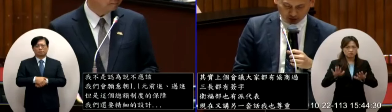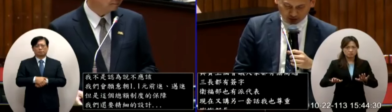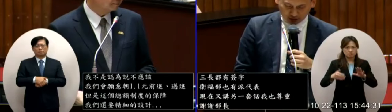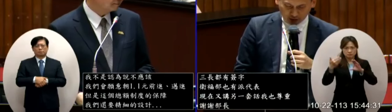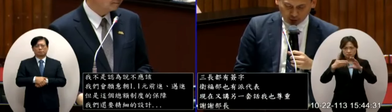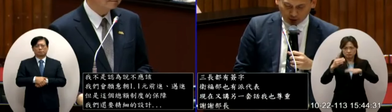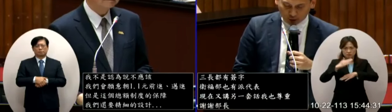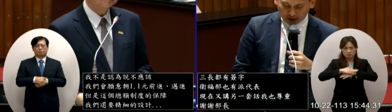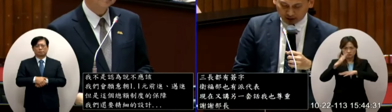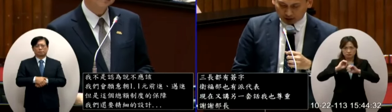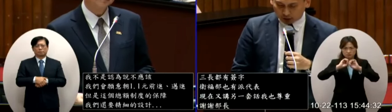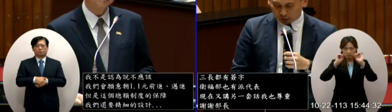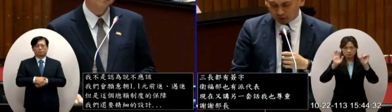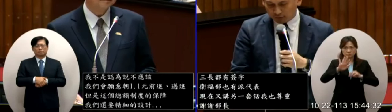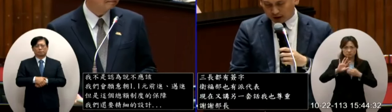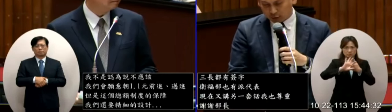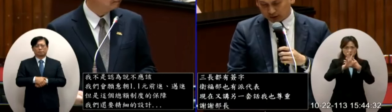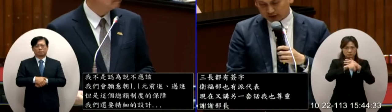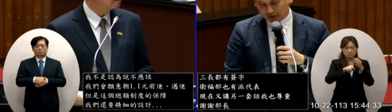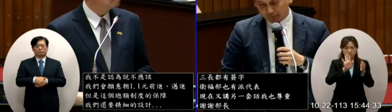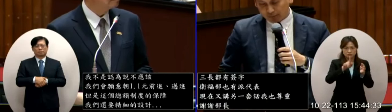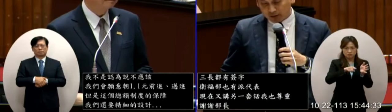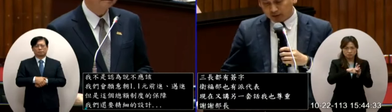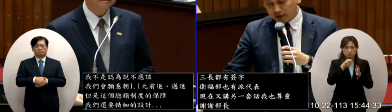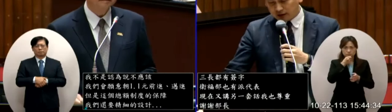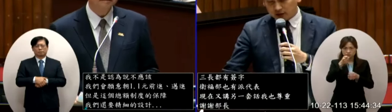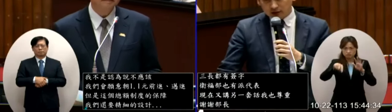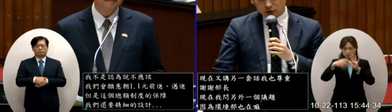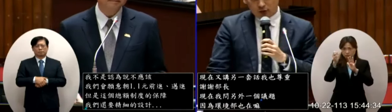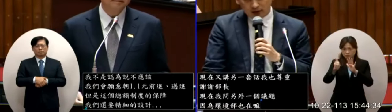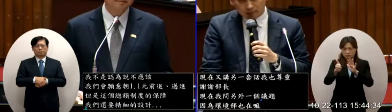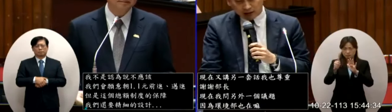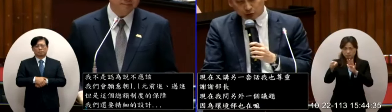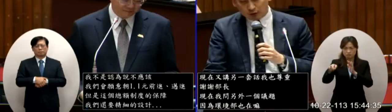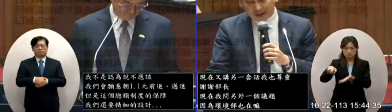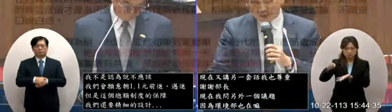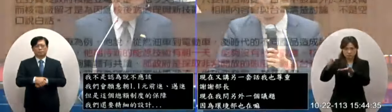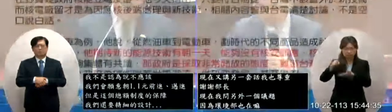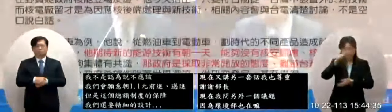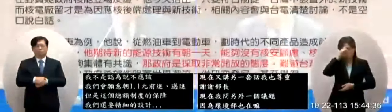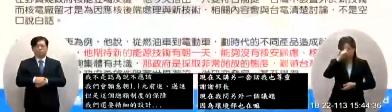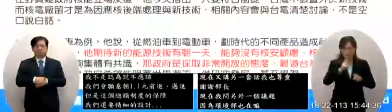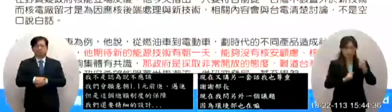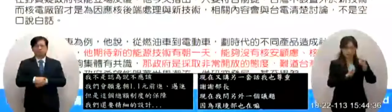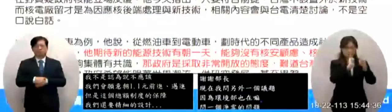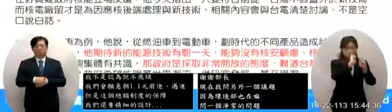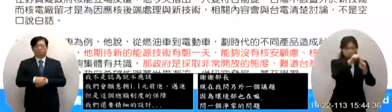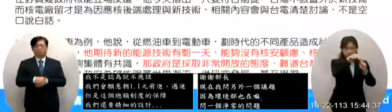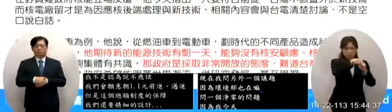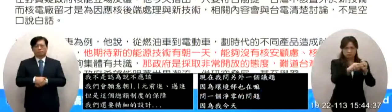就是外國媒體有專訪院長 院長有提到說 為了滿足AI的產業的發展